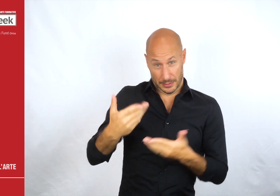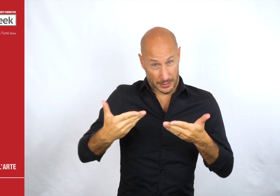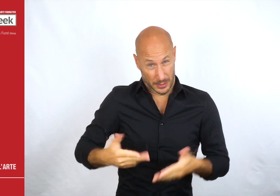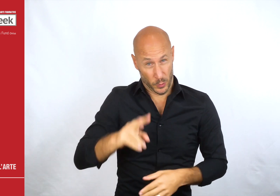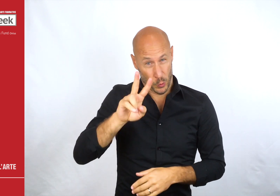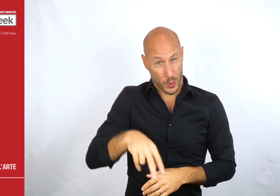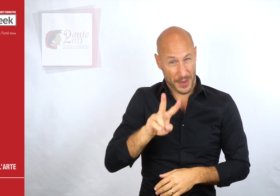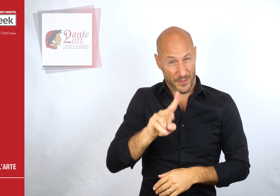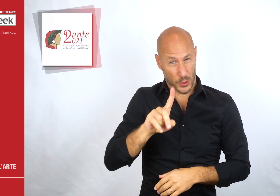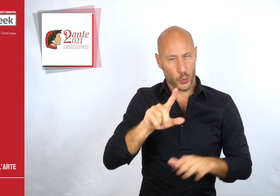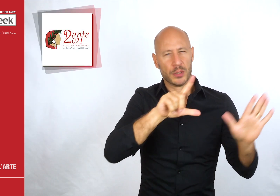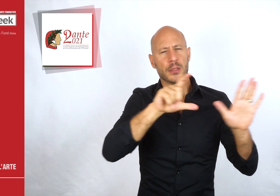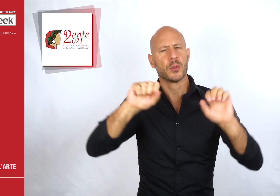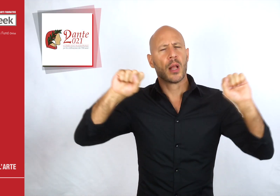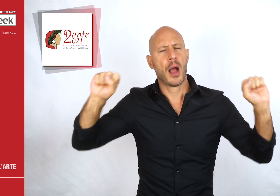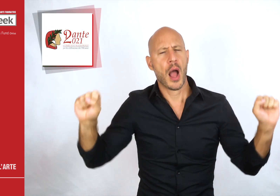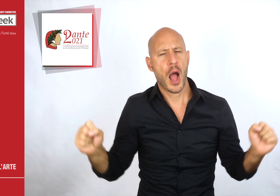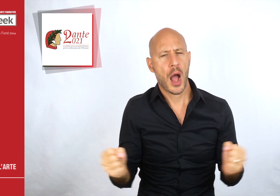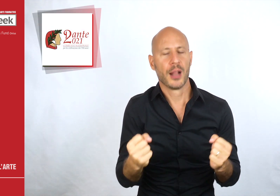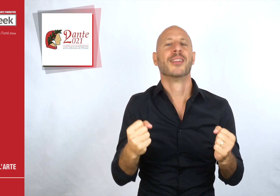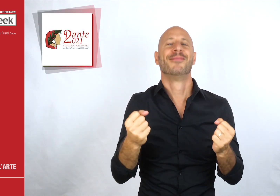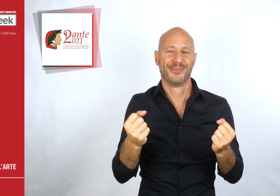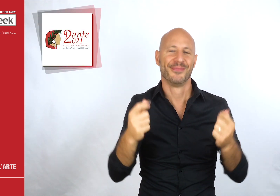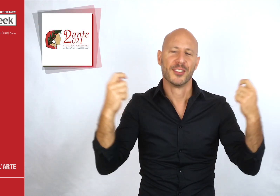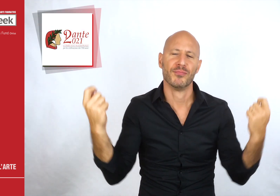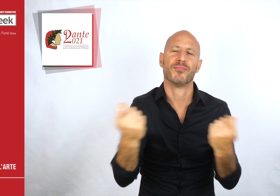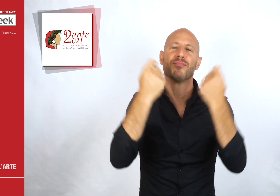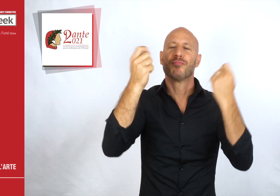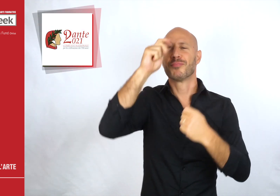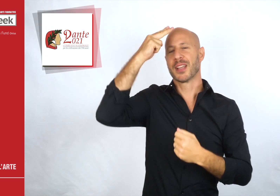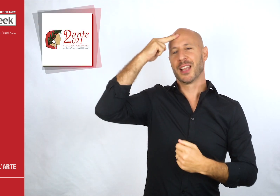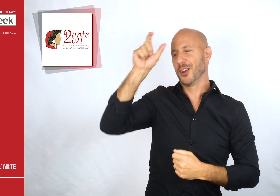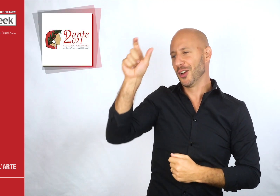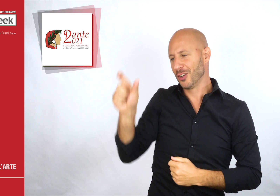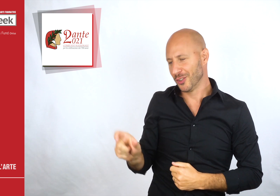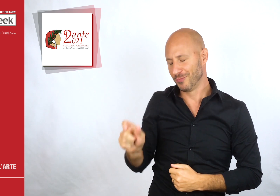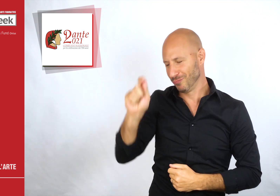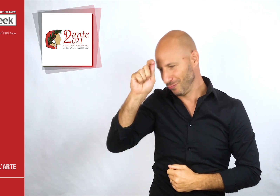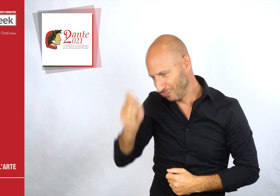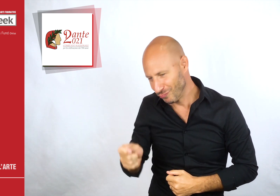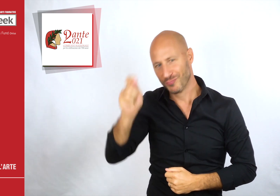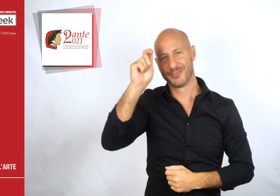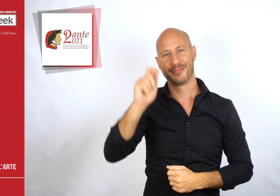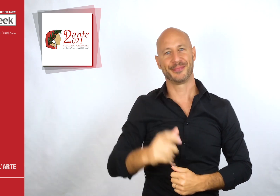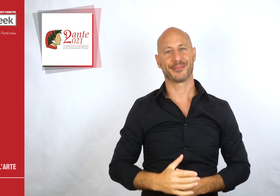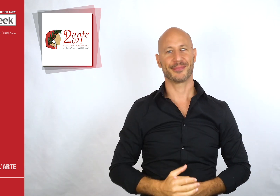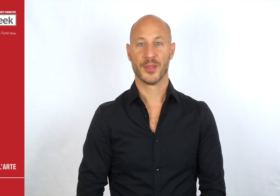Il 2021 è dunque l’anno del settecentesimo anniversario della morte di Dante e per questo lo celebriamo.